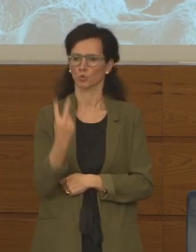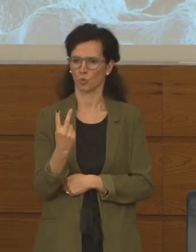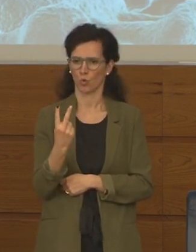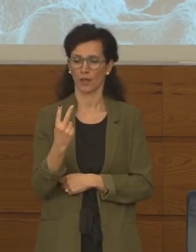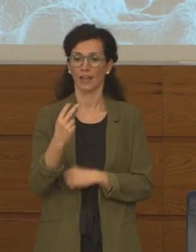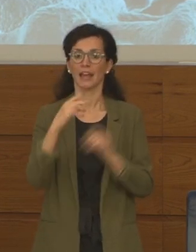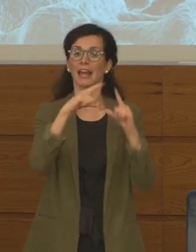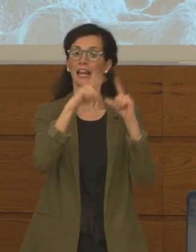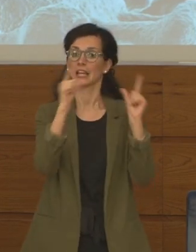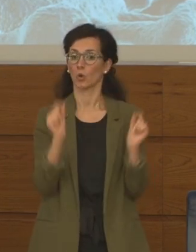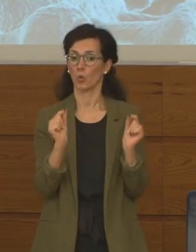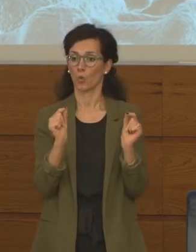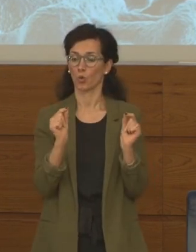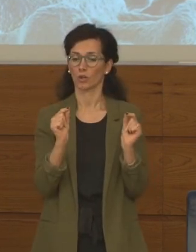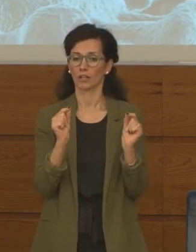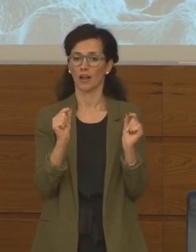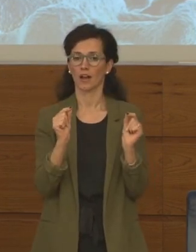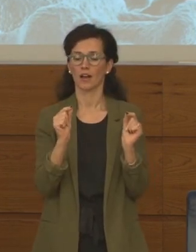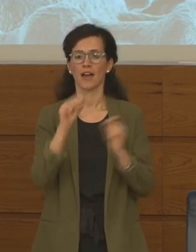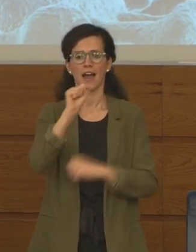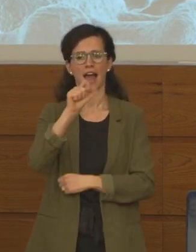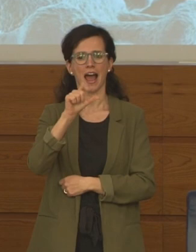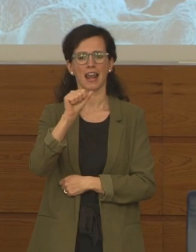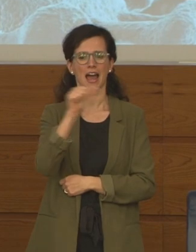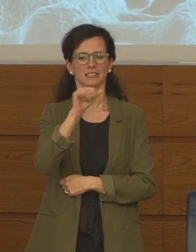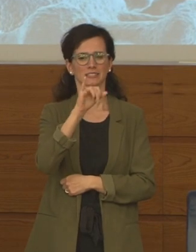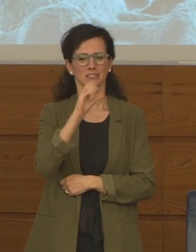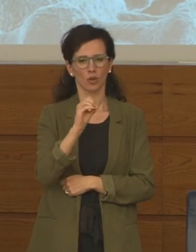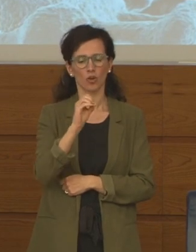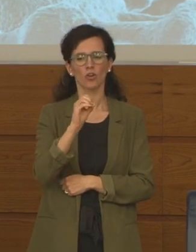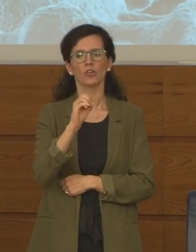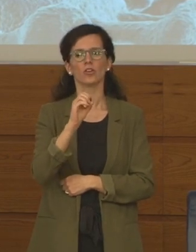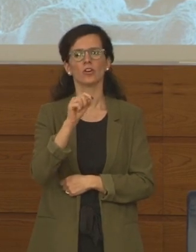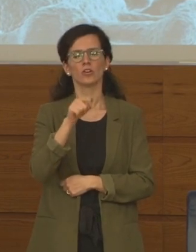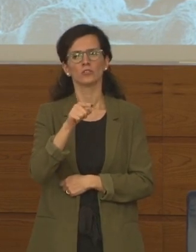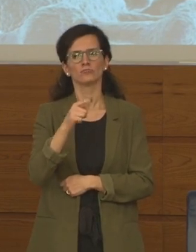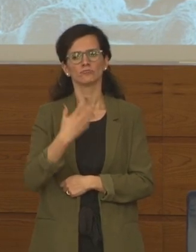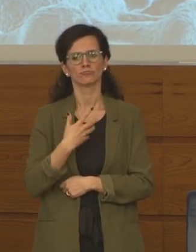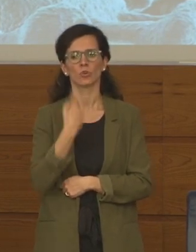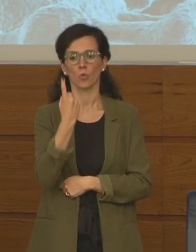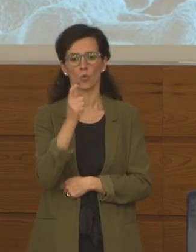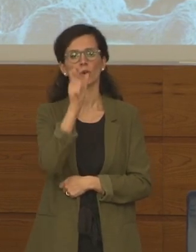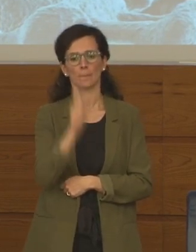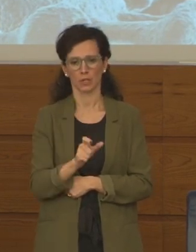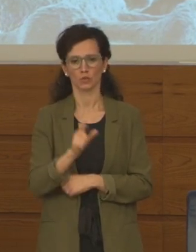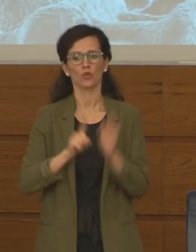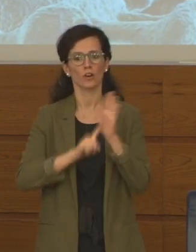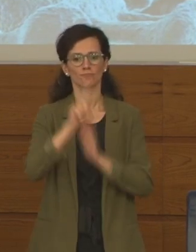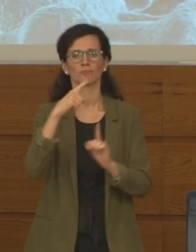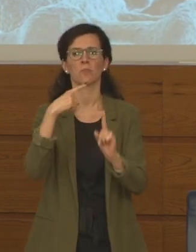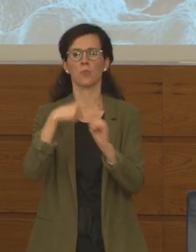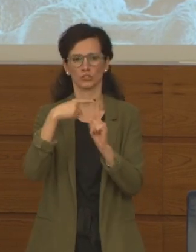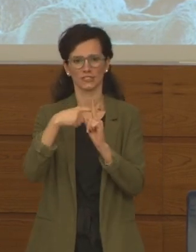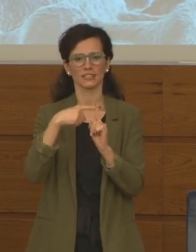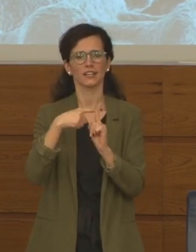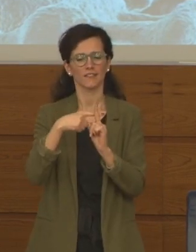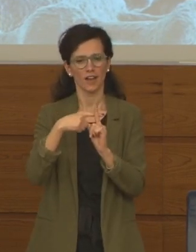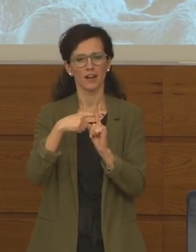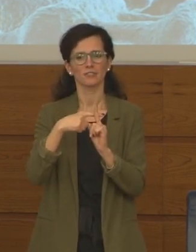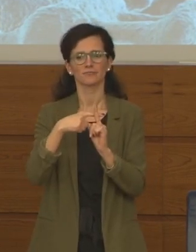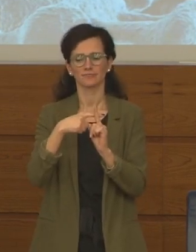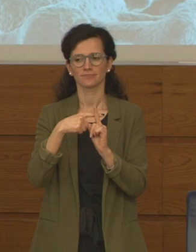in Liguria abbiamo ad Alassio una persona positiva e proveniente sempre